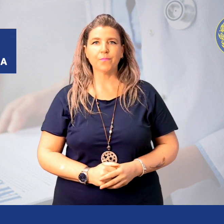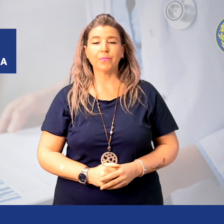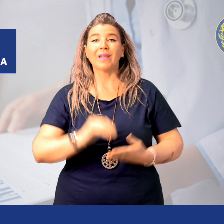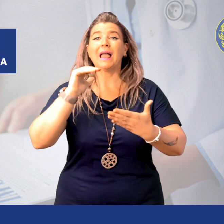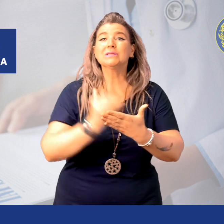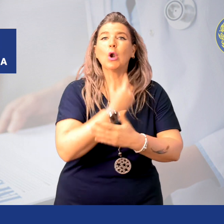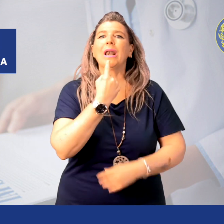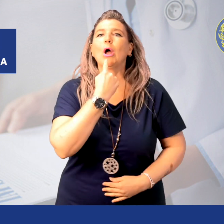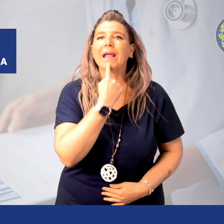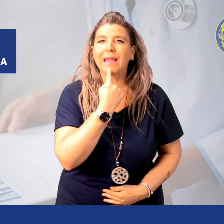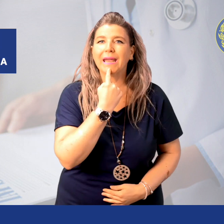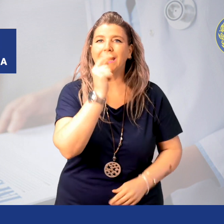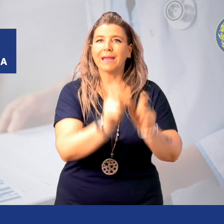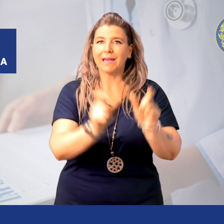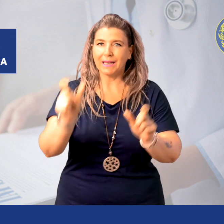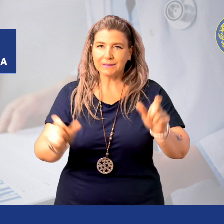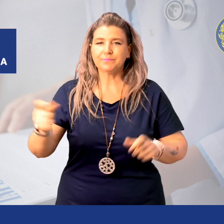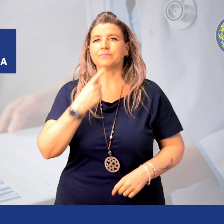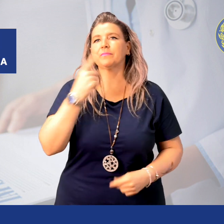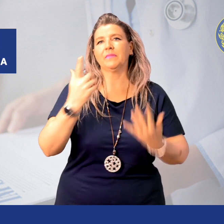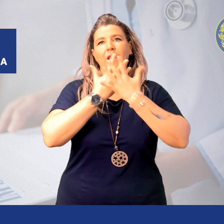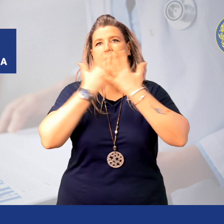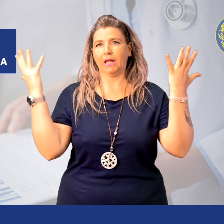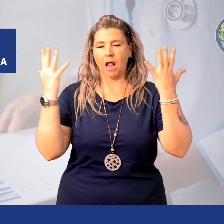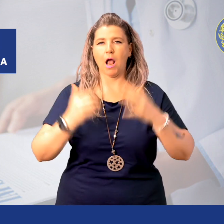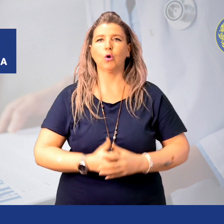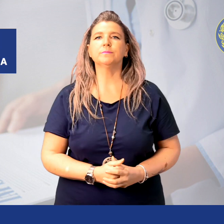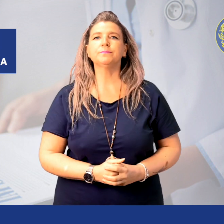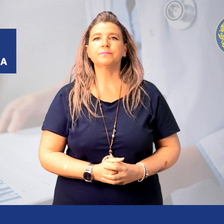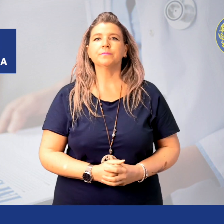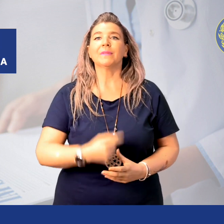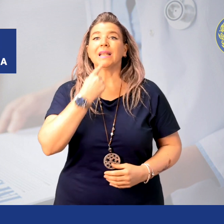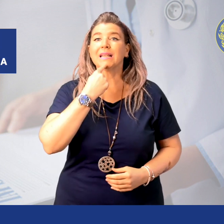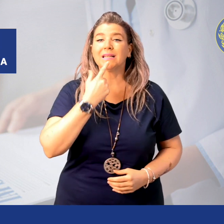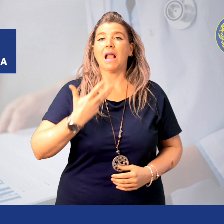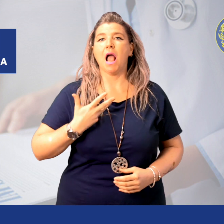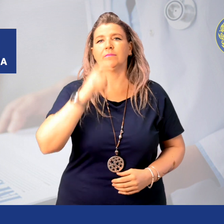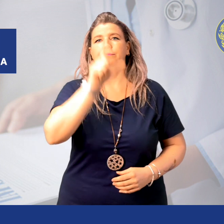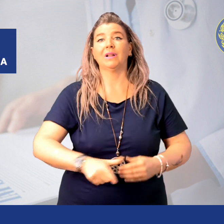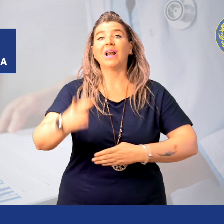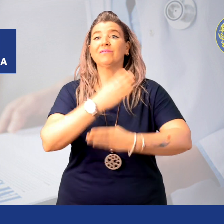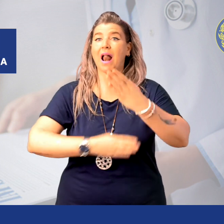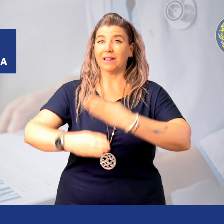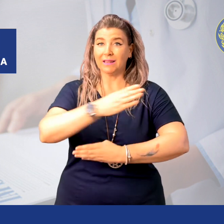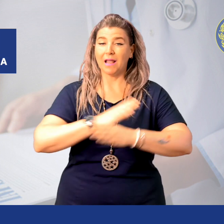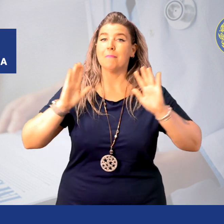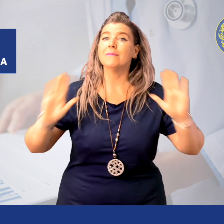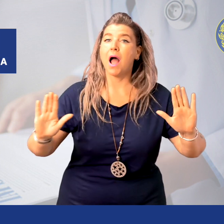Sono esclusi dalle visite di controllo i dipendenti della Pubblica Amministrazione con invalidità riconosciuta